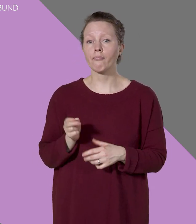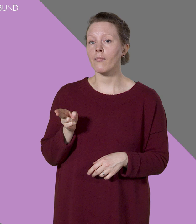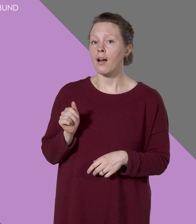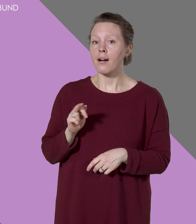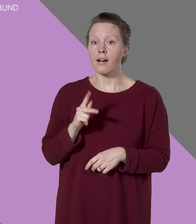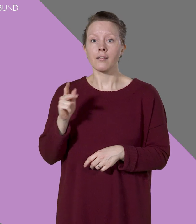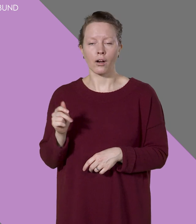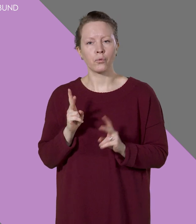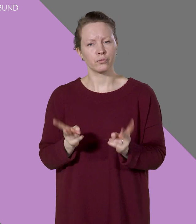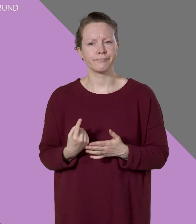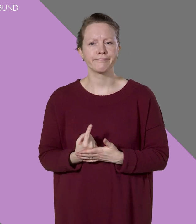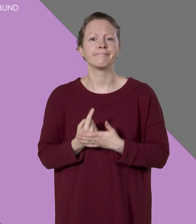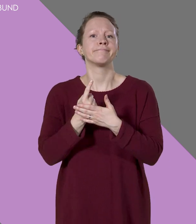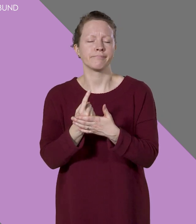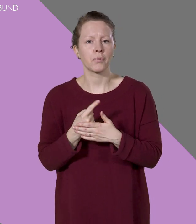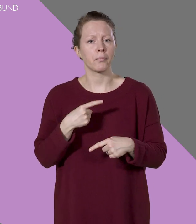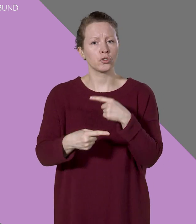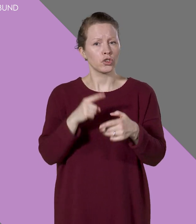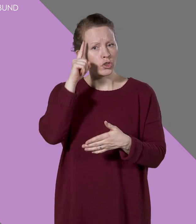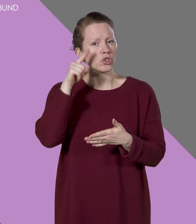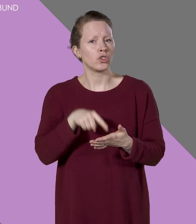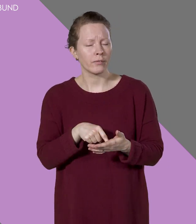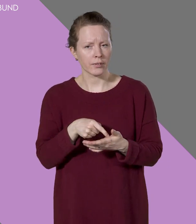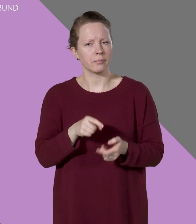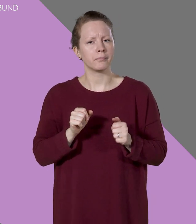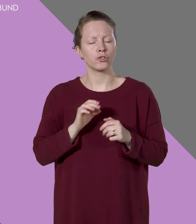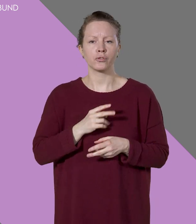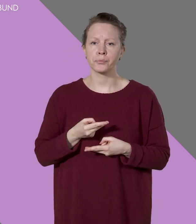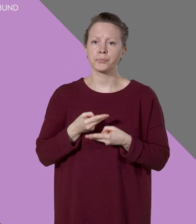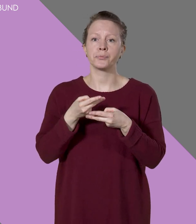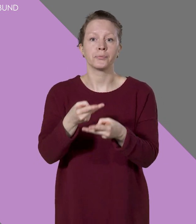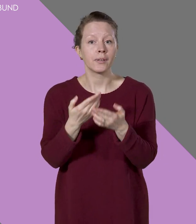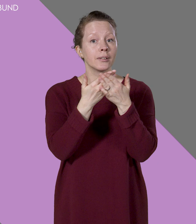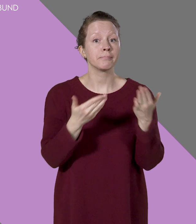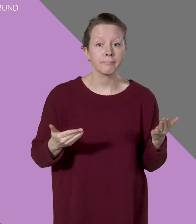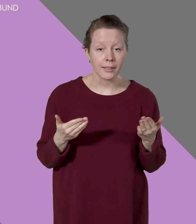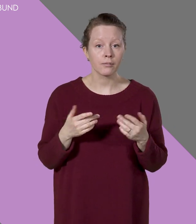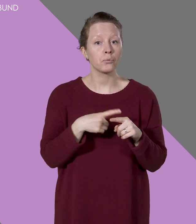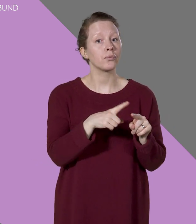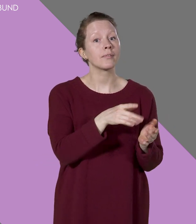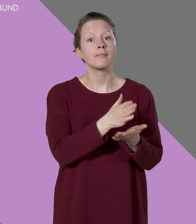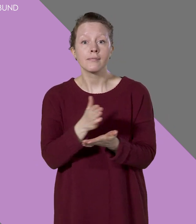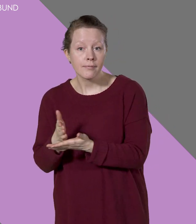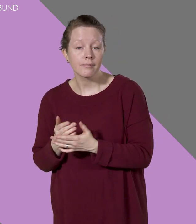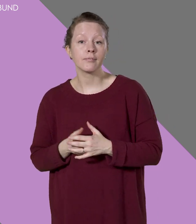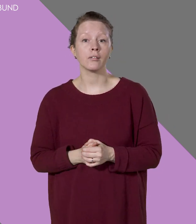I sitt anförande noterade Harakka också på ett utmärkt sätt processens syfte, - det vill säga en kontinuerlig respekt för rättigheter -